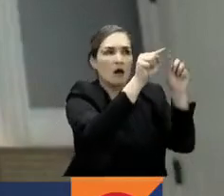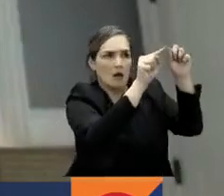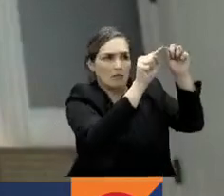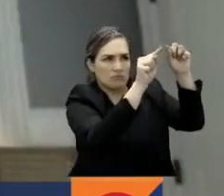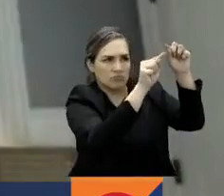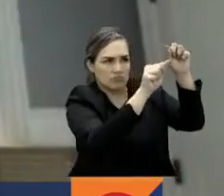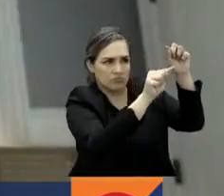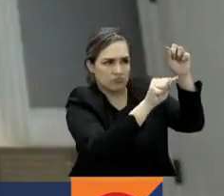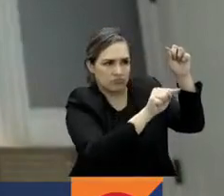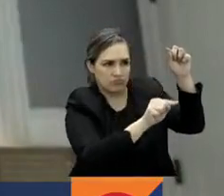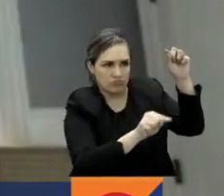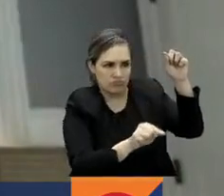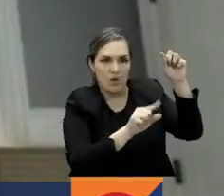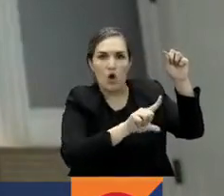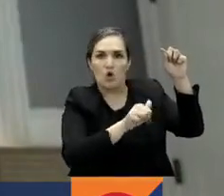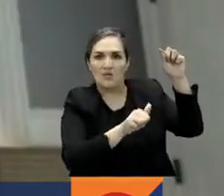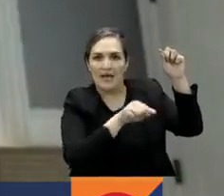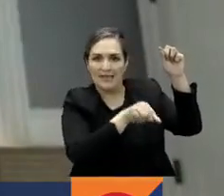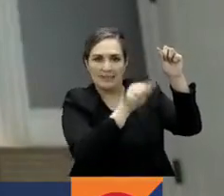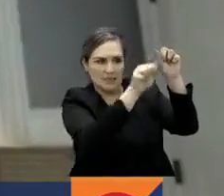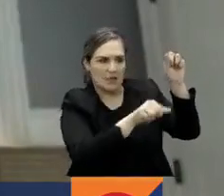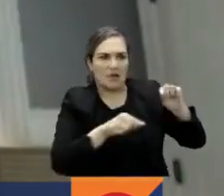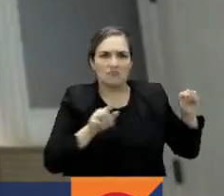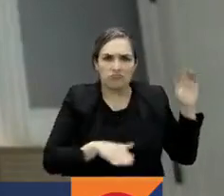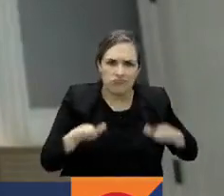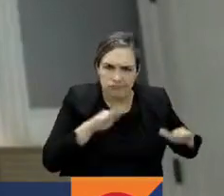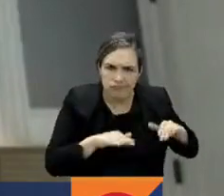CALIFORNIA DESDE LA ISLA DE